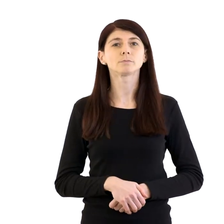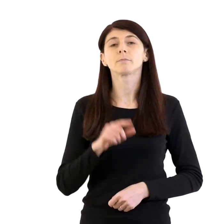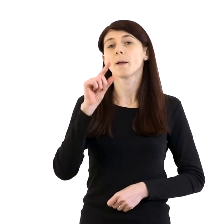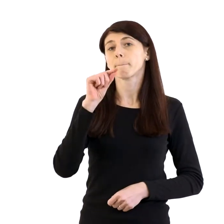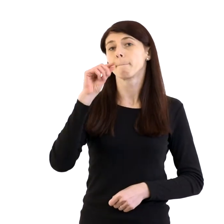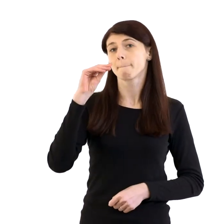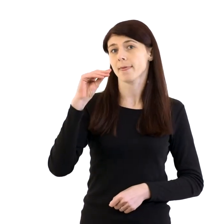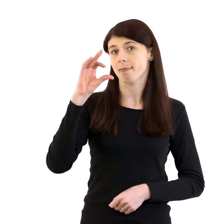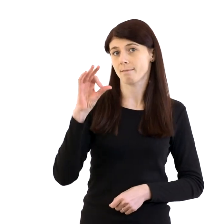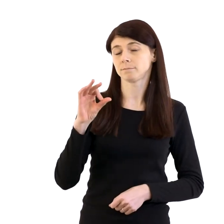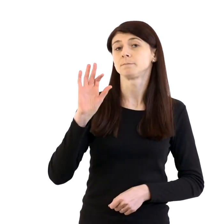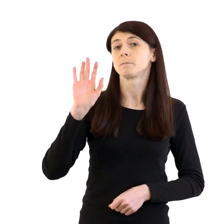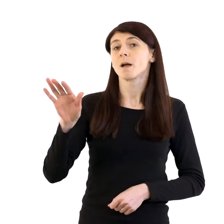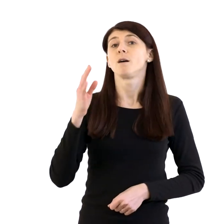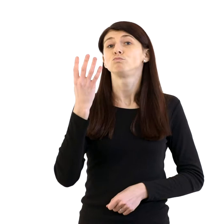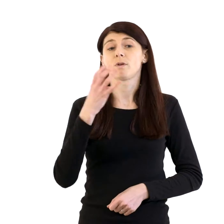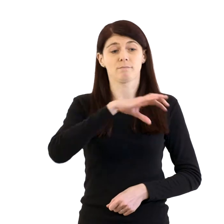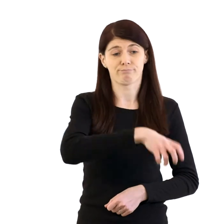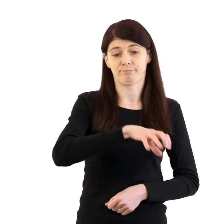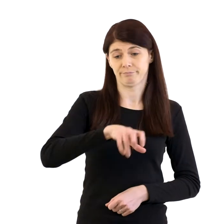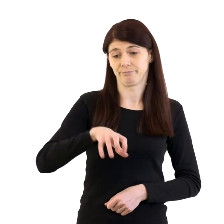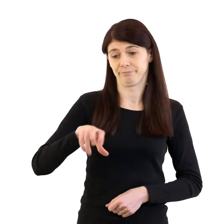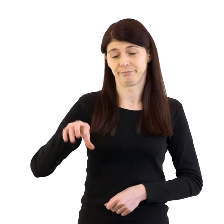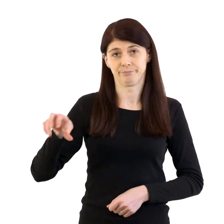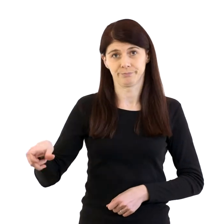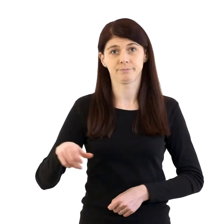Wyróżnia się 4 grupy PES: